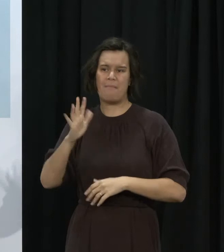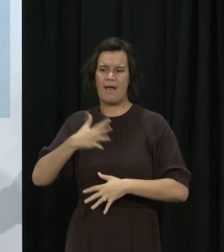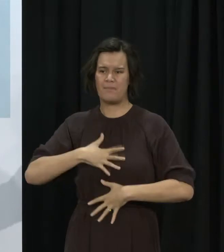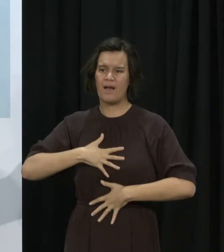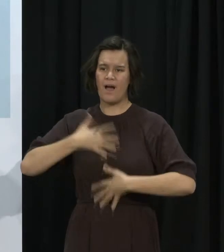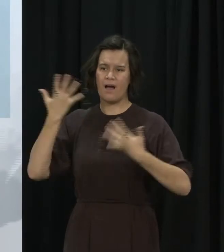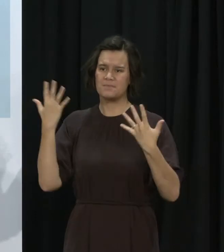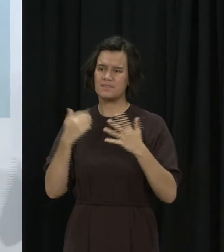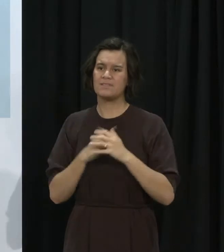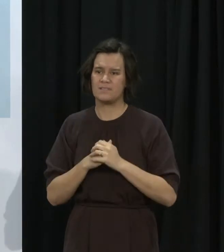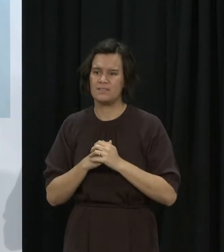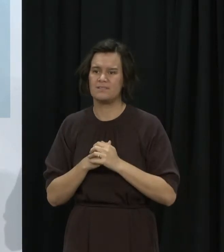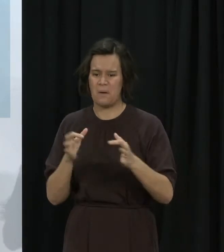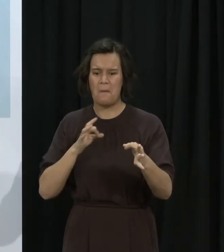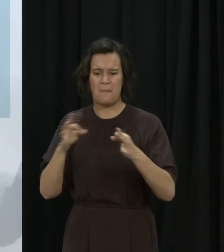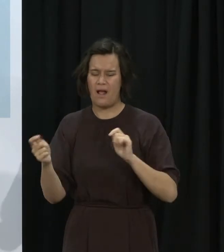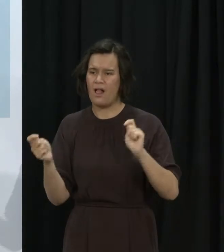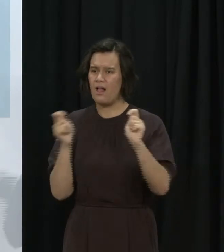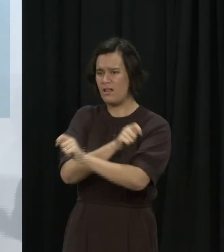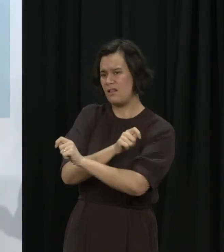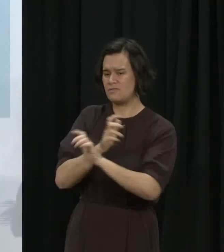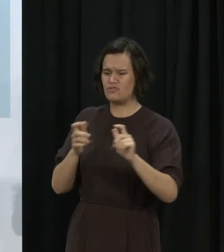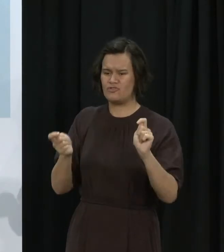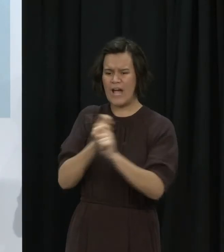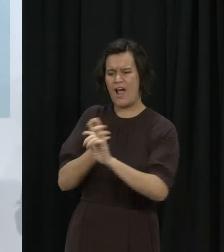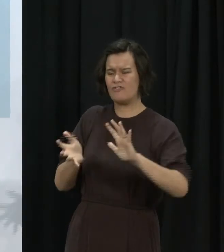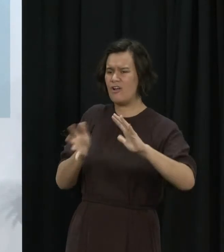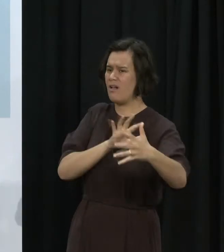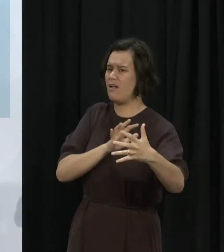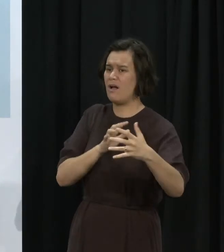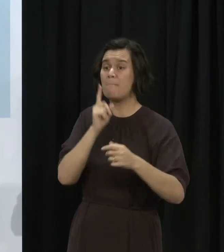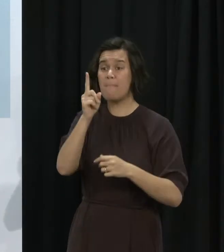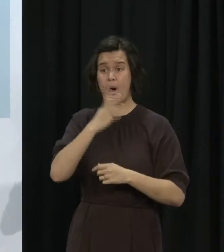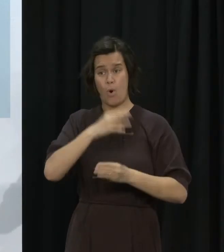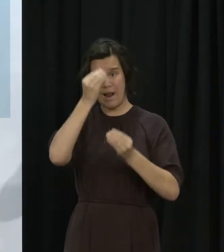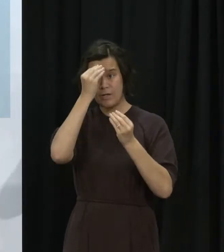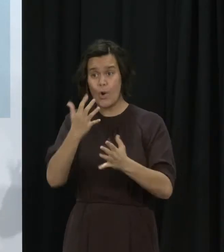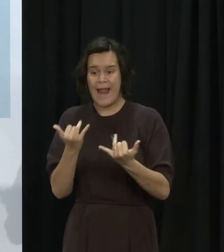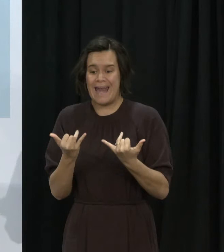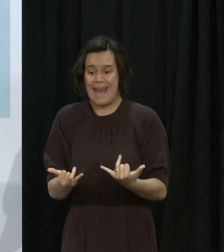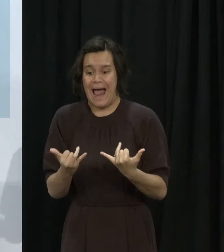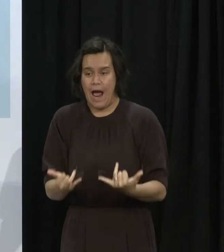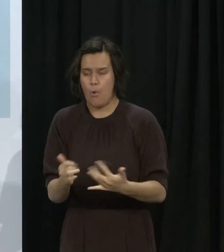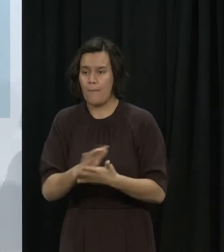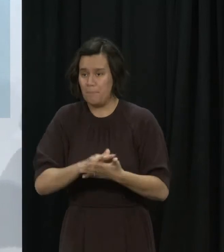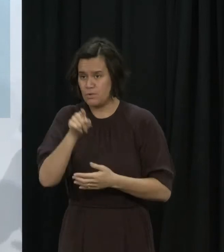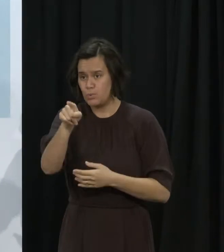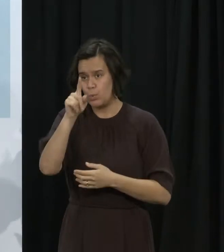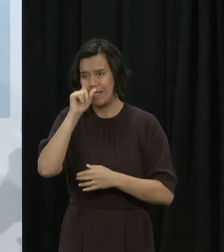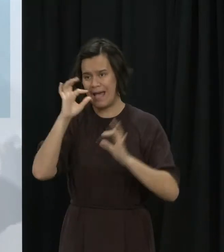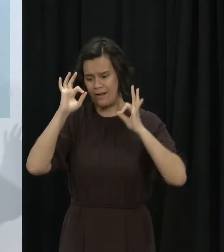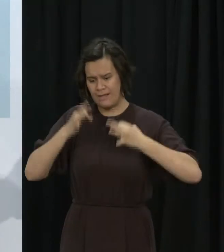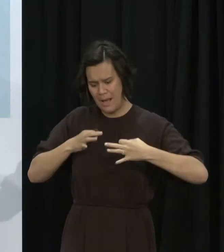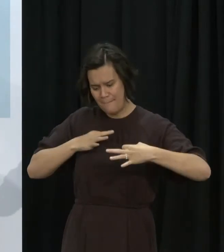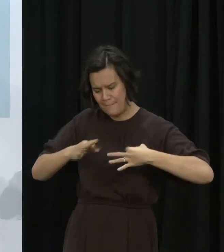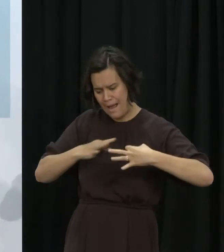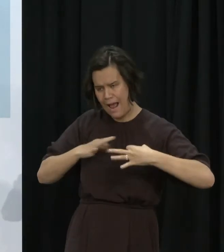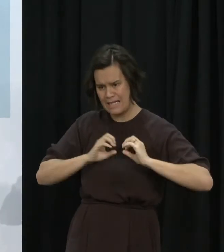nga tangata e hiahia ana ki te